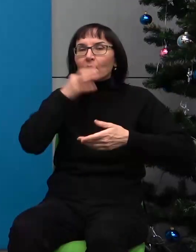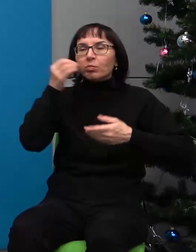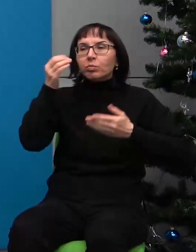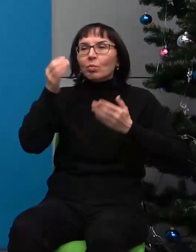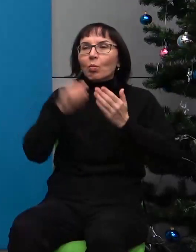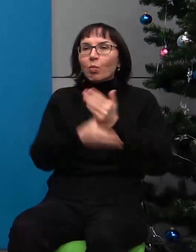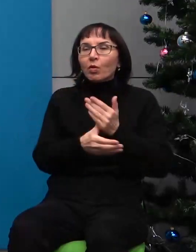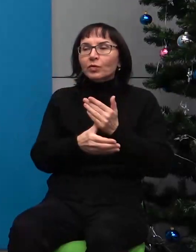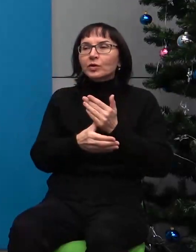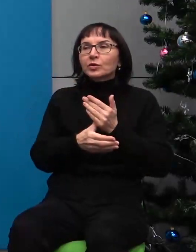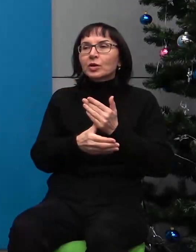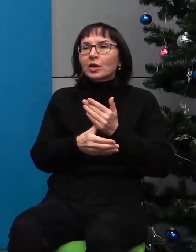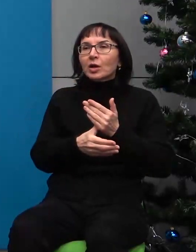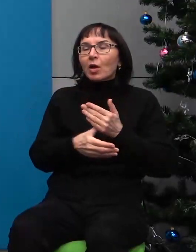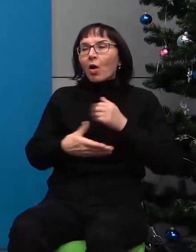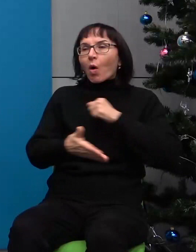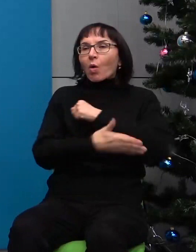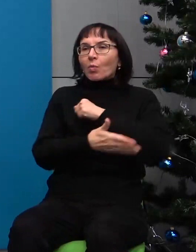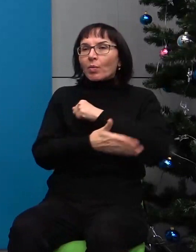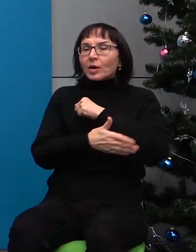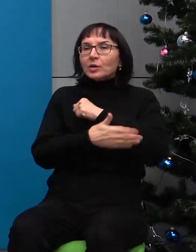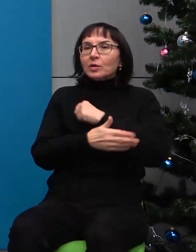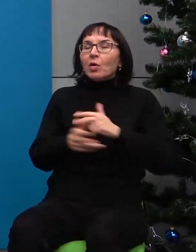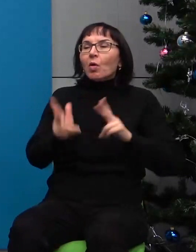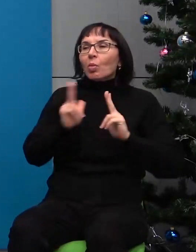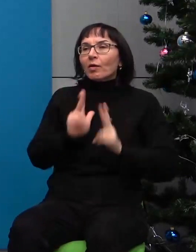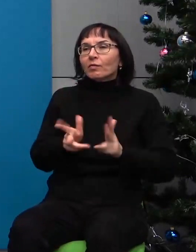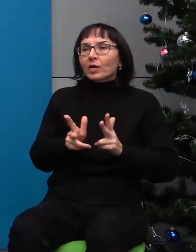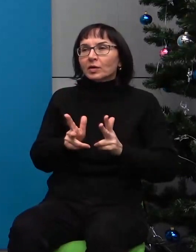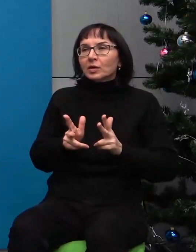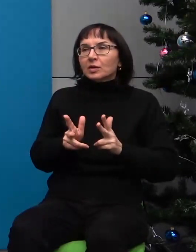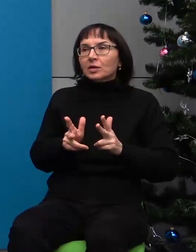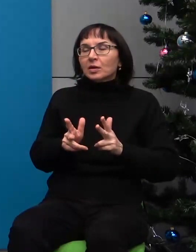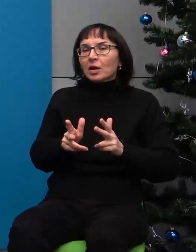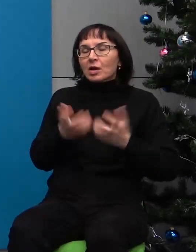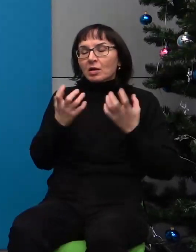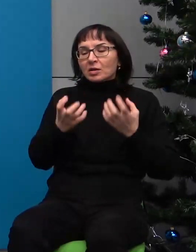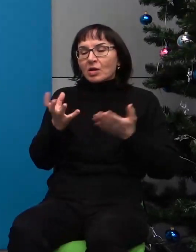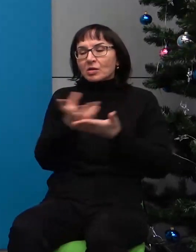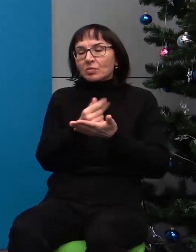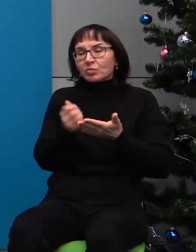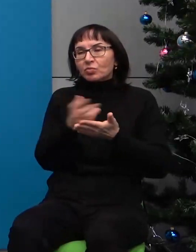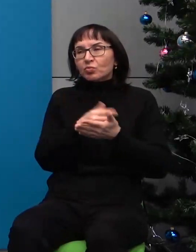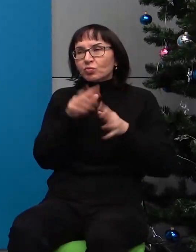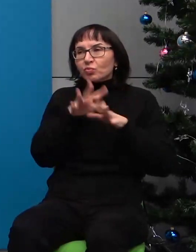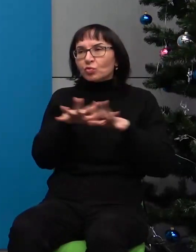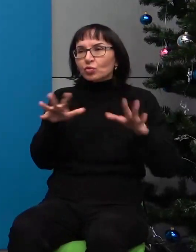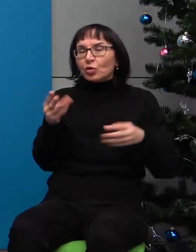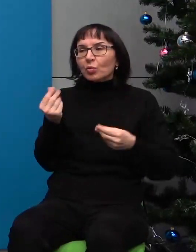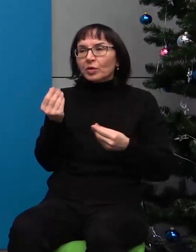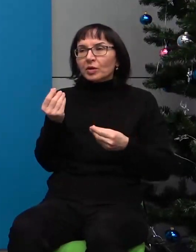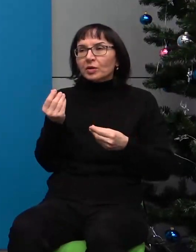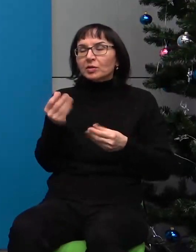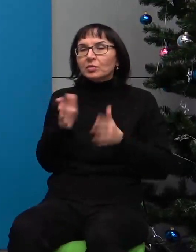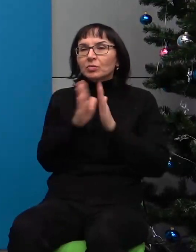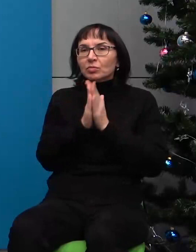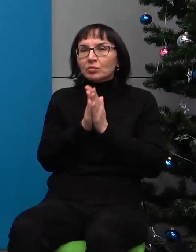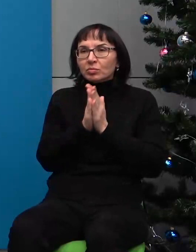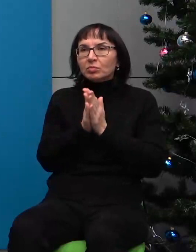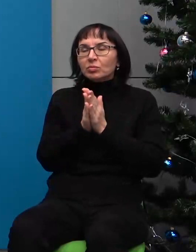Ponieważ to się bardzo dobrze sprzedaje, my chcemy zarobić dużo pieniędzy i ty też masz zarobić dużo pieniędzy. Więc a propos pisania jako pracy.